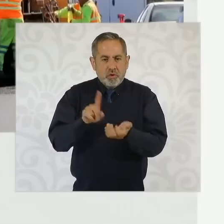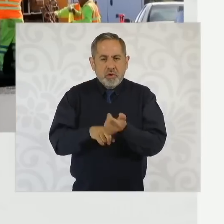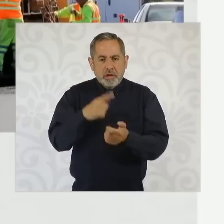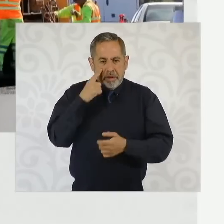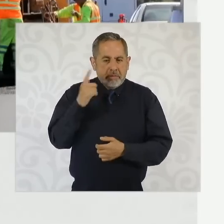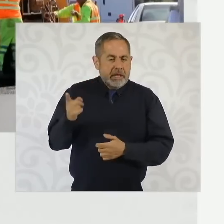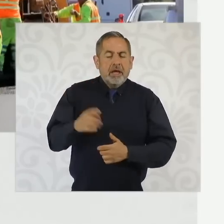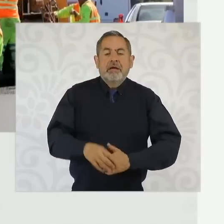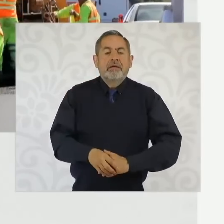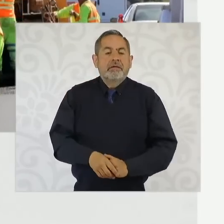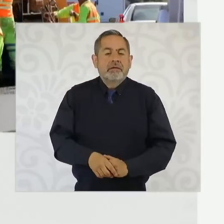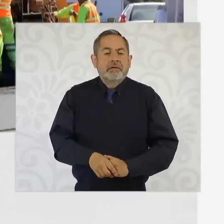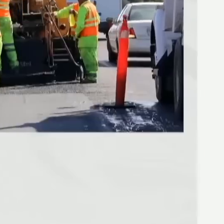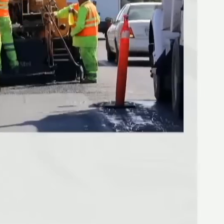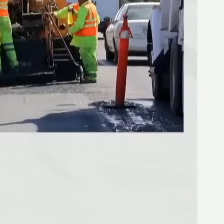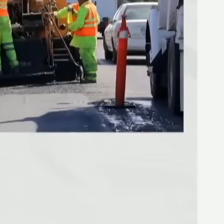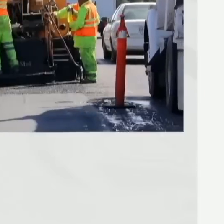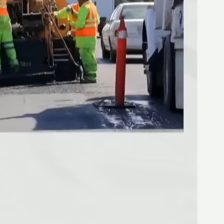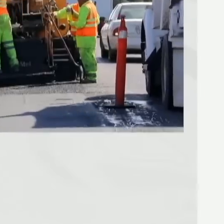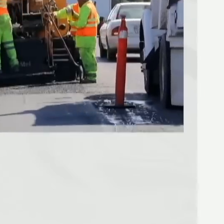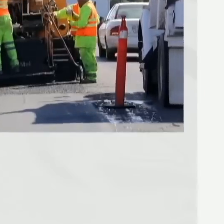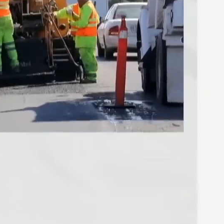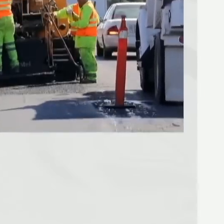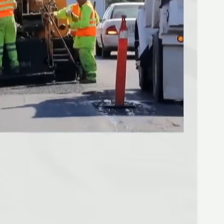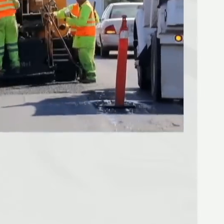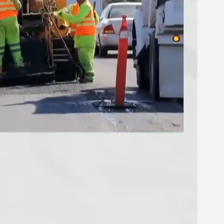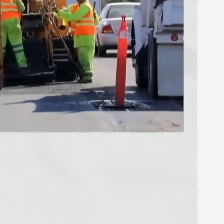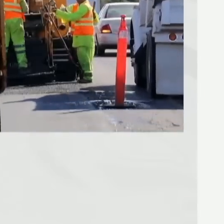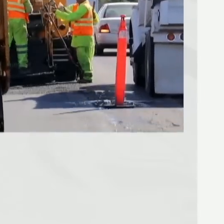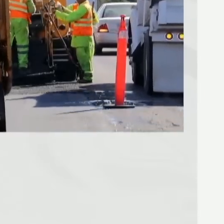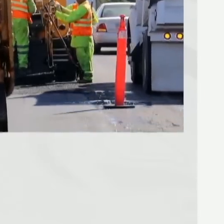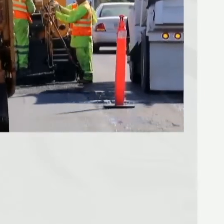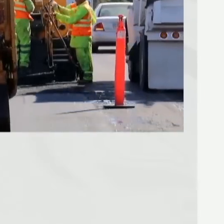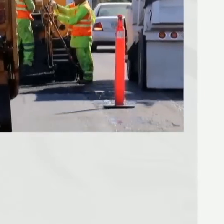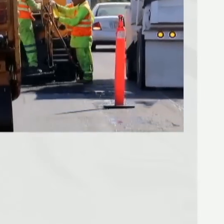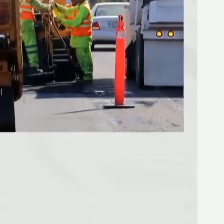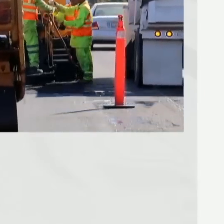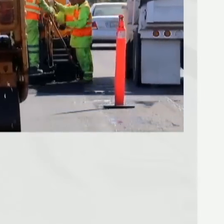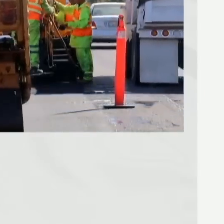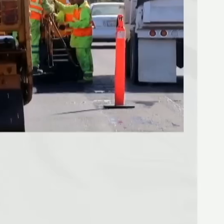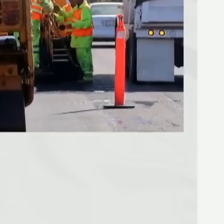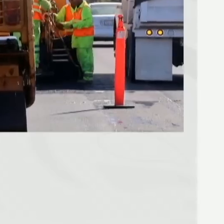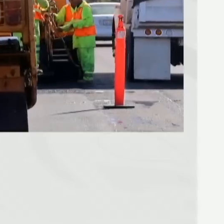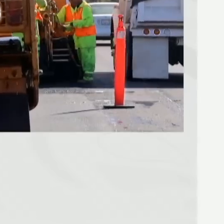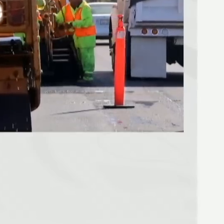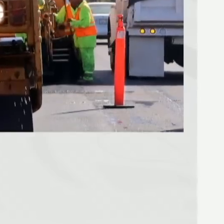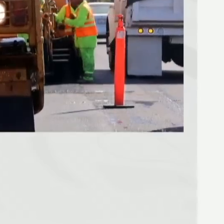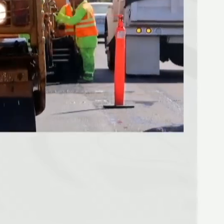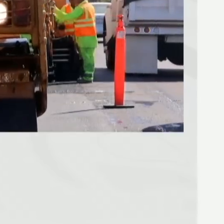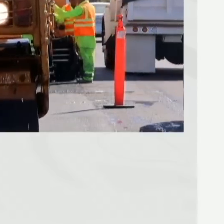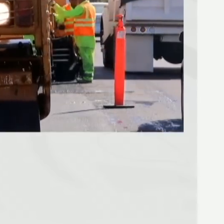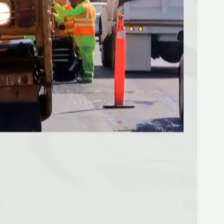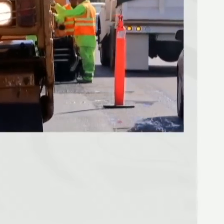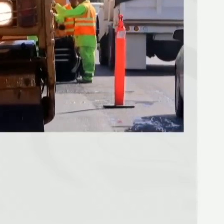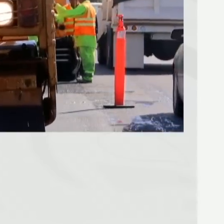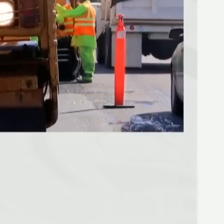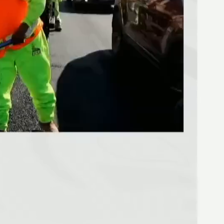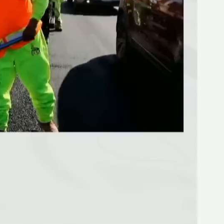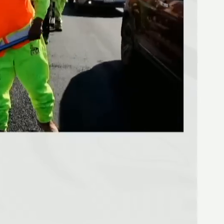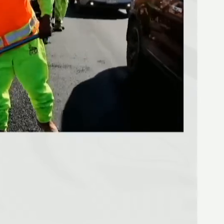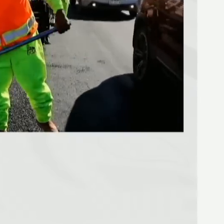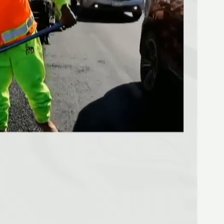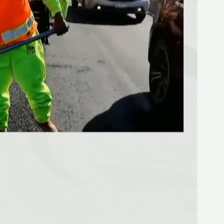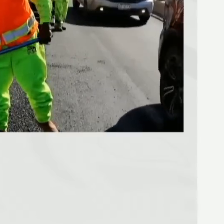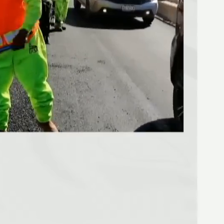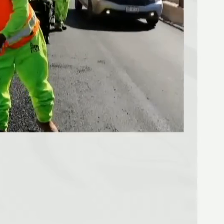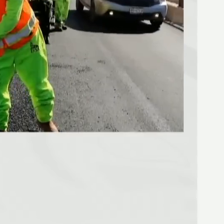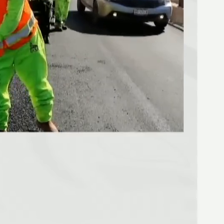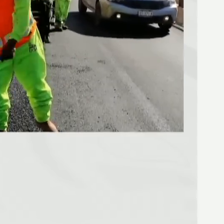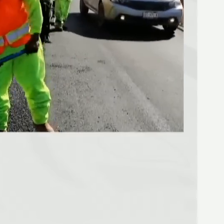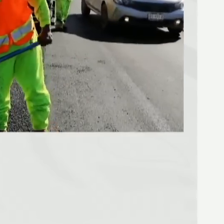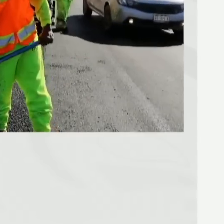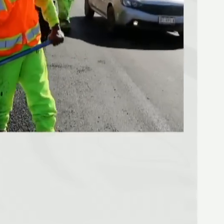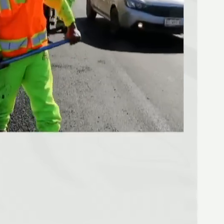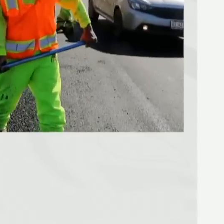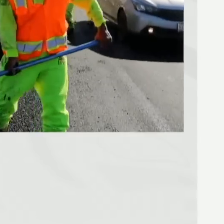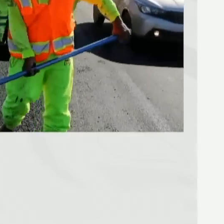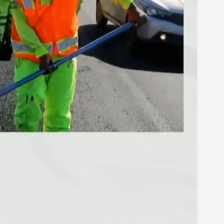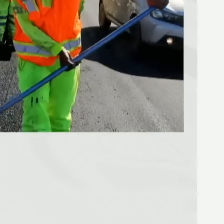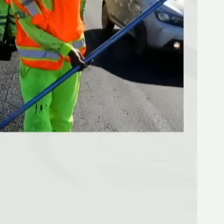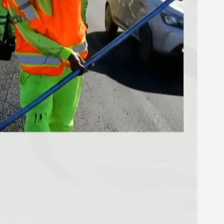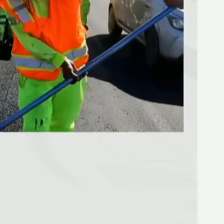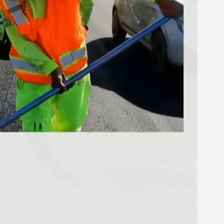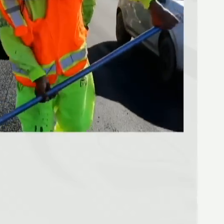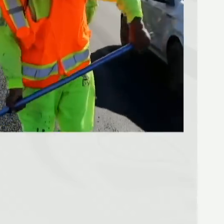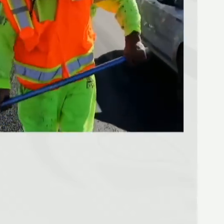estamos en los 31 estados 35 por de avance 239 km atendidos del total de 700 cerca de